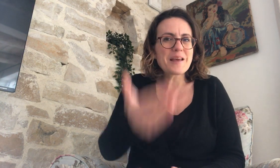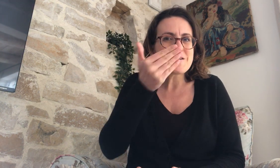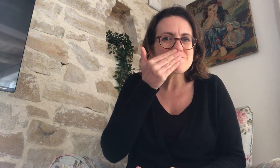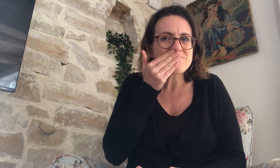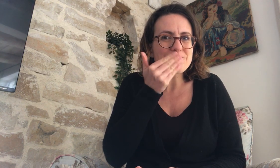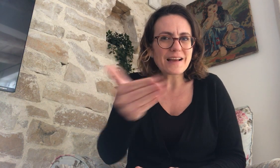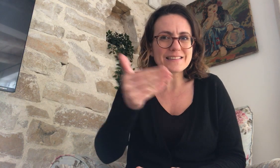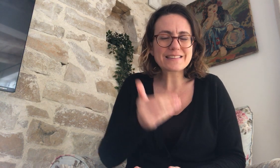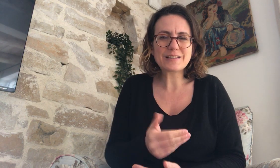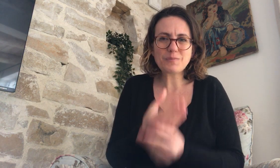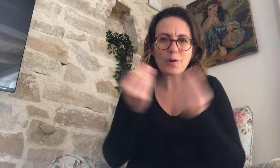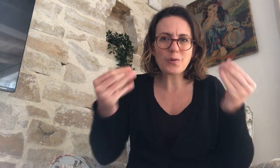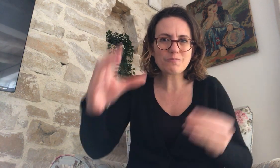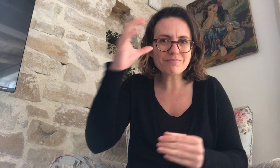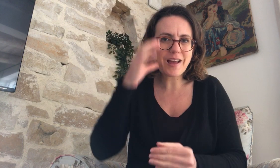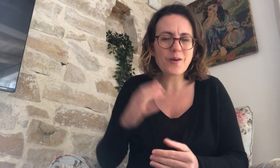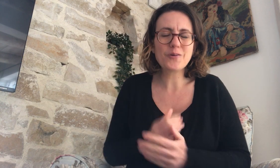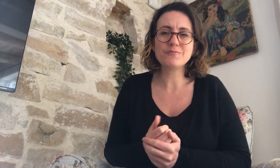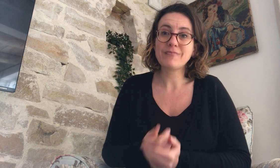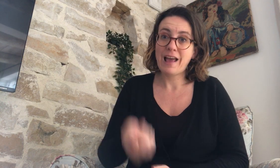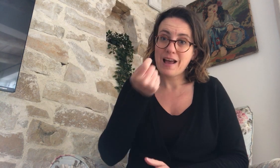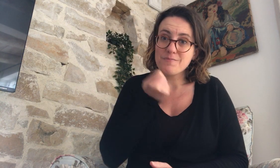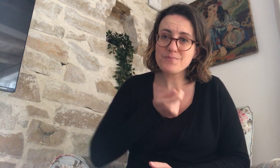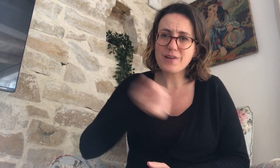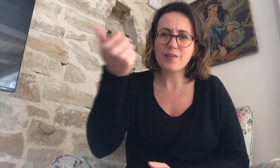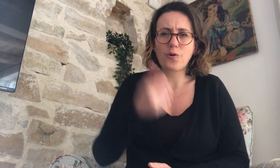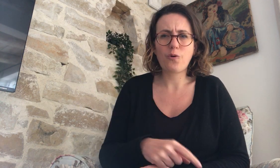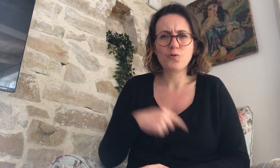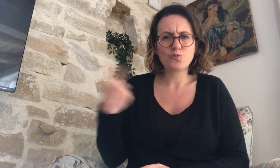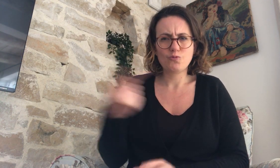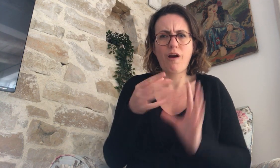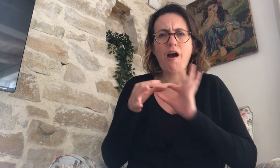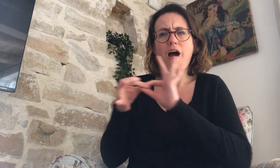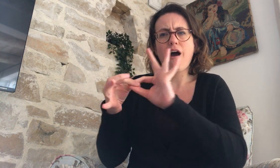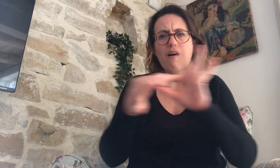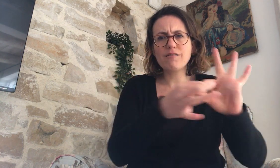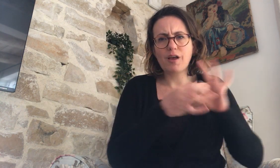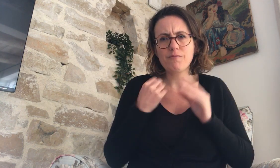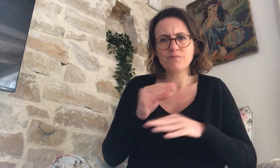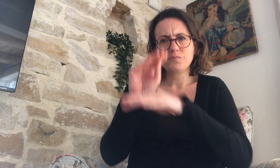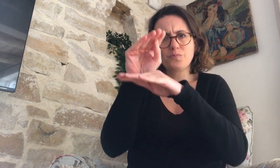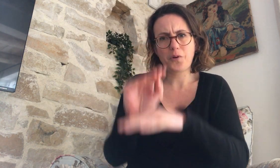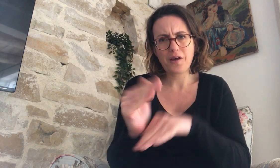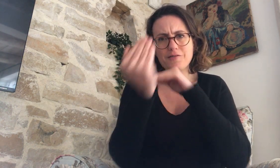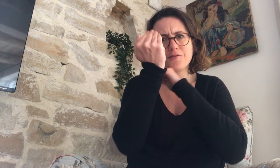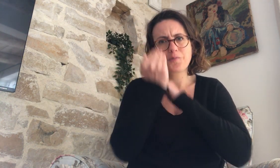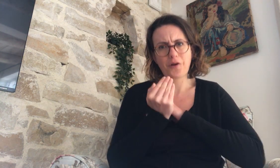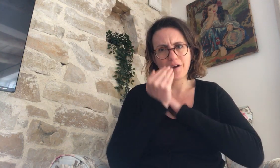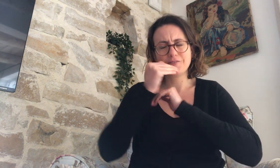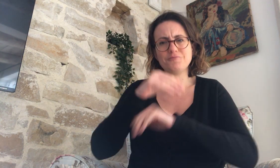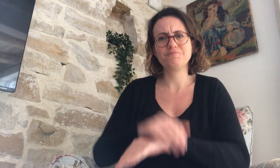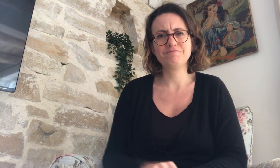Merci beaucoup pour votre écoute. A bientôt ! Nous sommes solidaires, à vos côtés. Que chacun se protège et protège les autres.